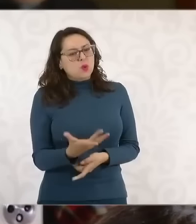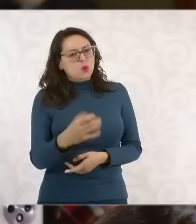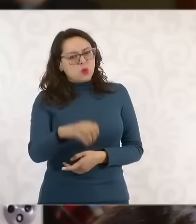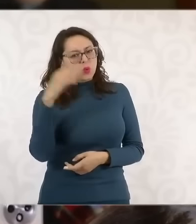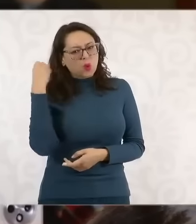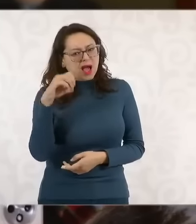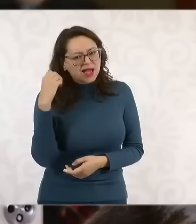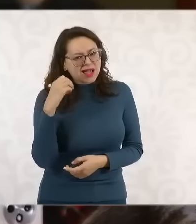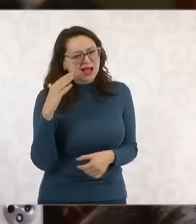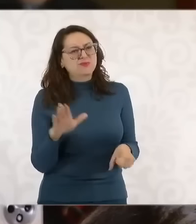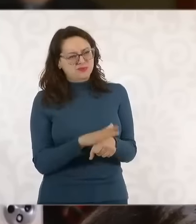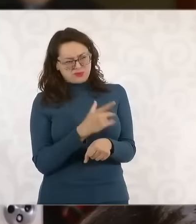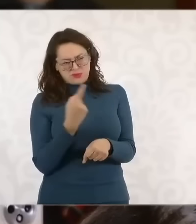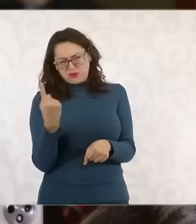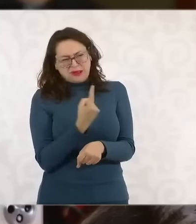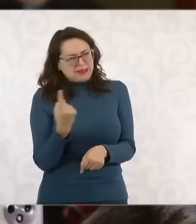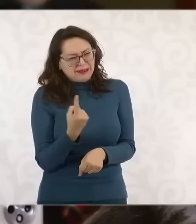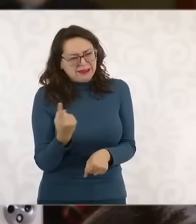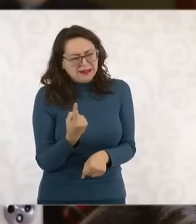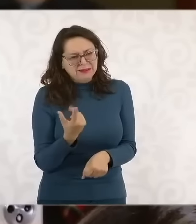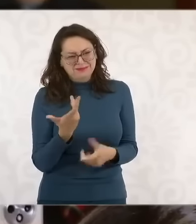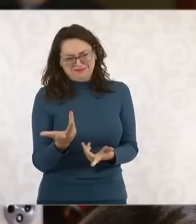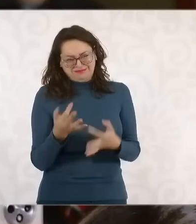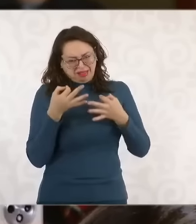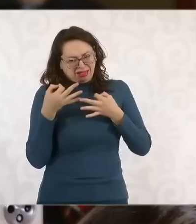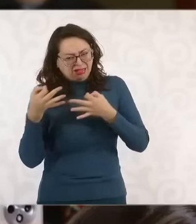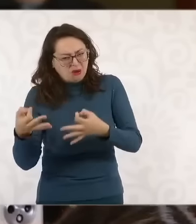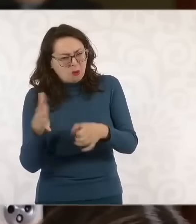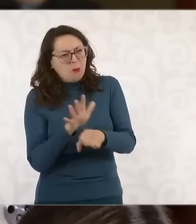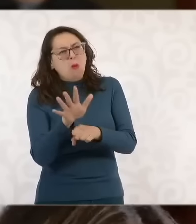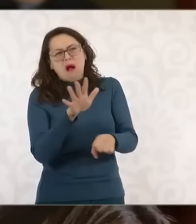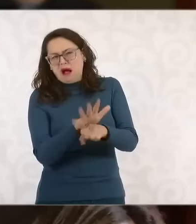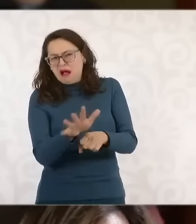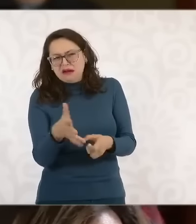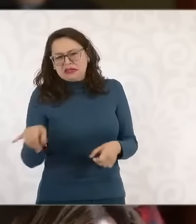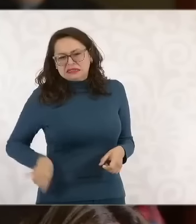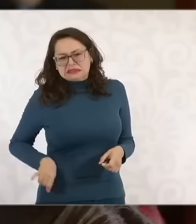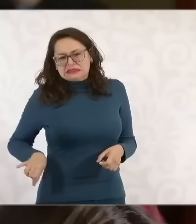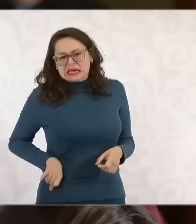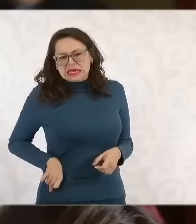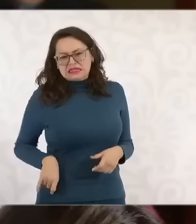¿qué es lo que les llama la atención y sobre todo qué seguridad eh tiene México para poder invertir